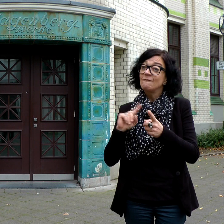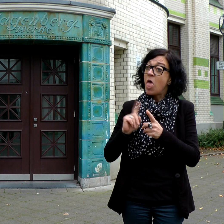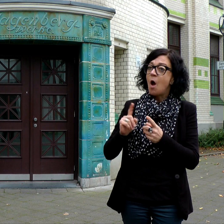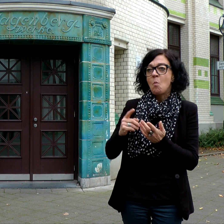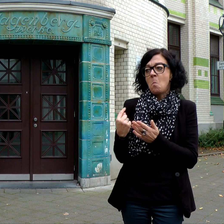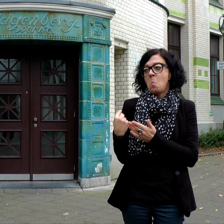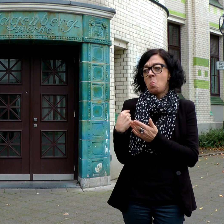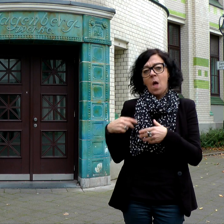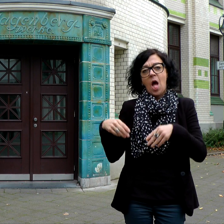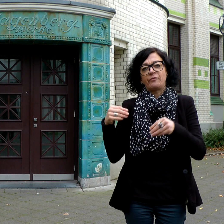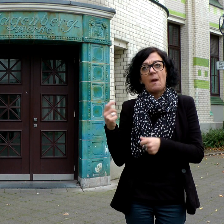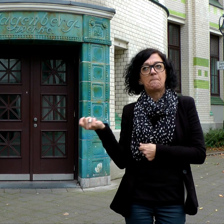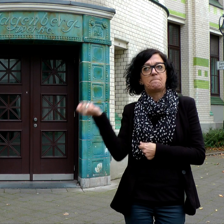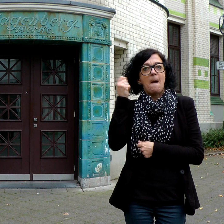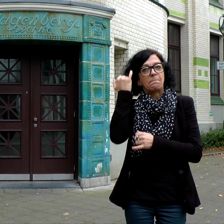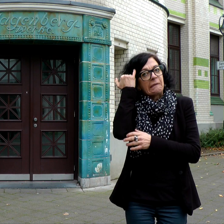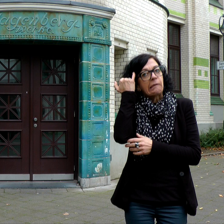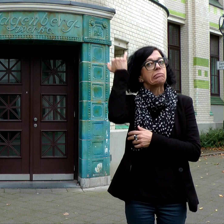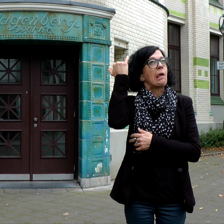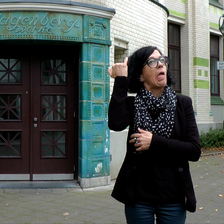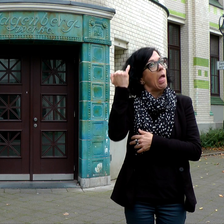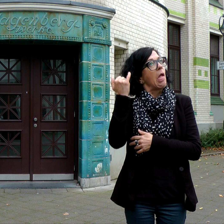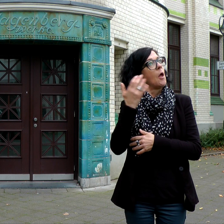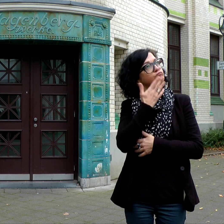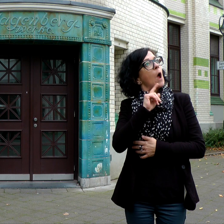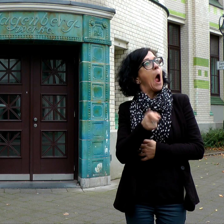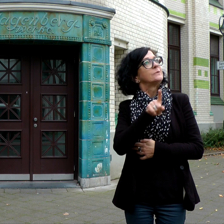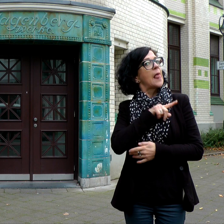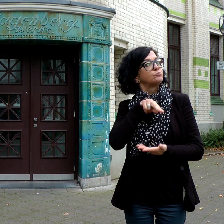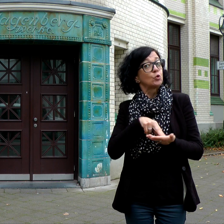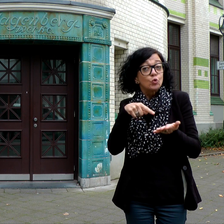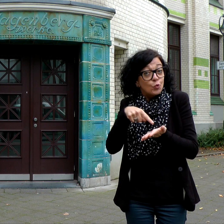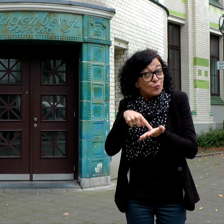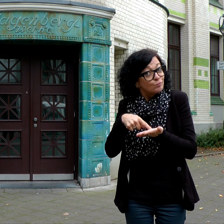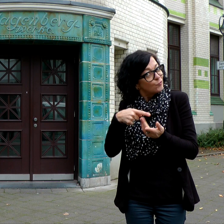und wer von denen erst vor kurzem die Idee kam, sich auch selbstständig zu machen.